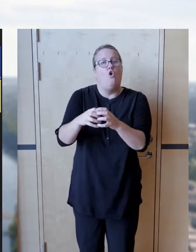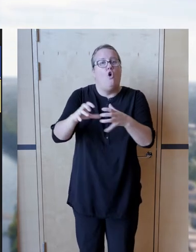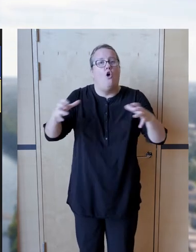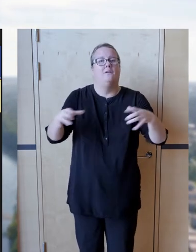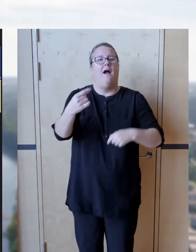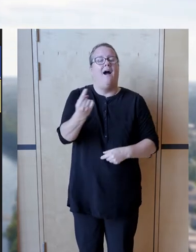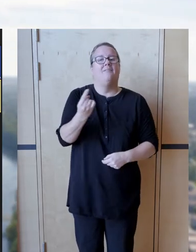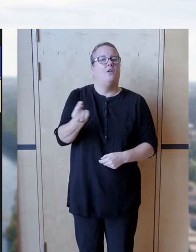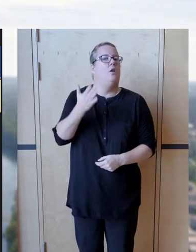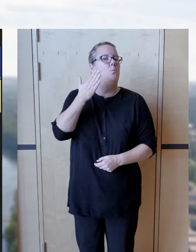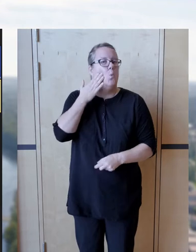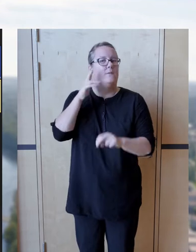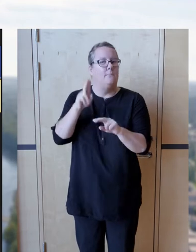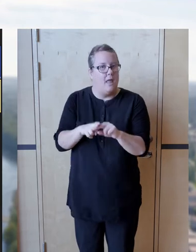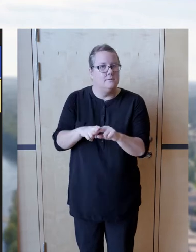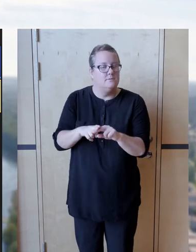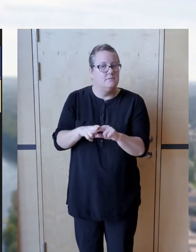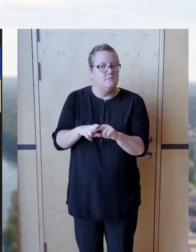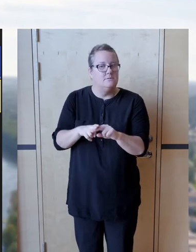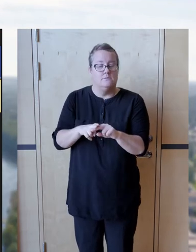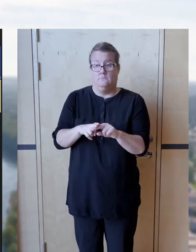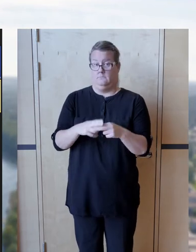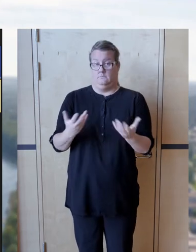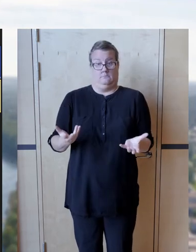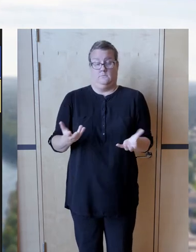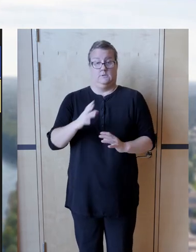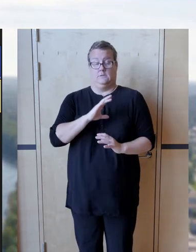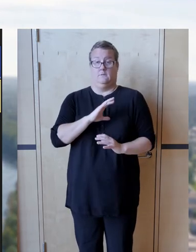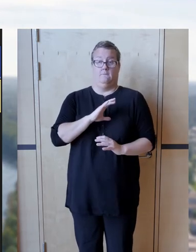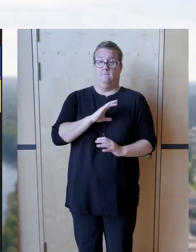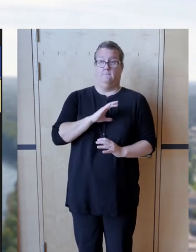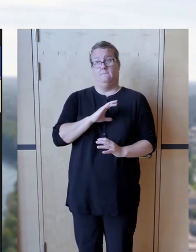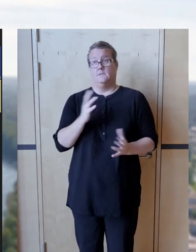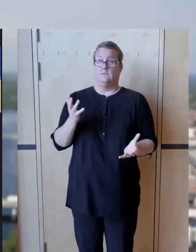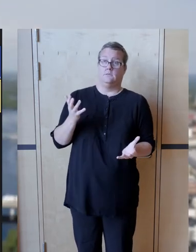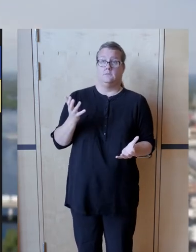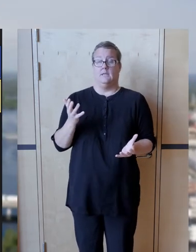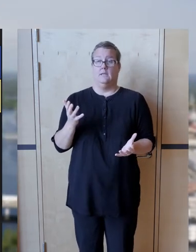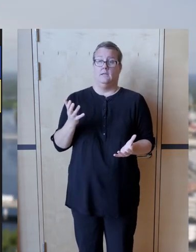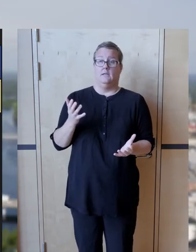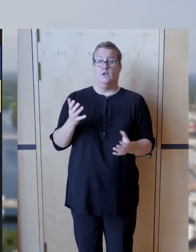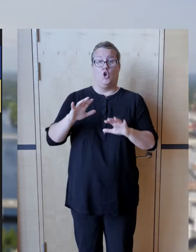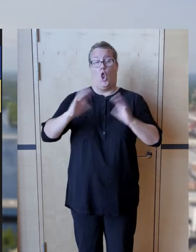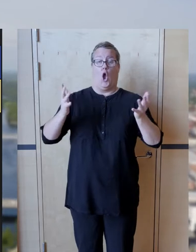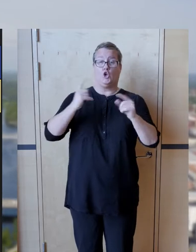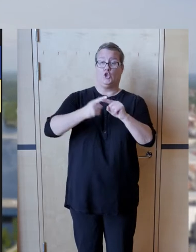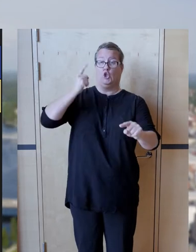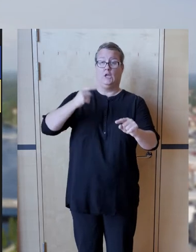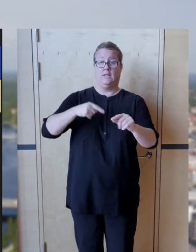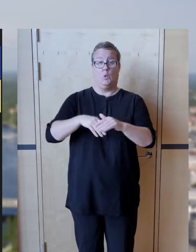Boendeplats Där inte finns där finns kvar Jag tydligt att det lag för att vi har inte Peugeot